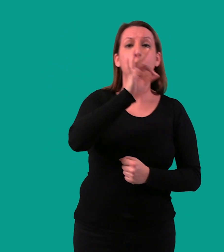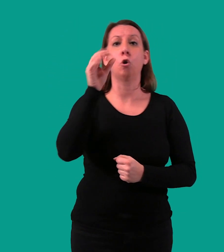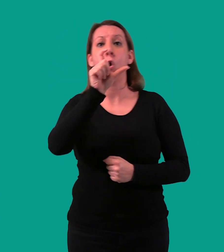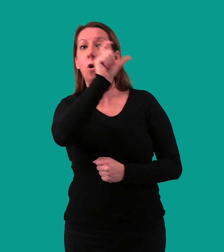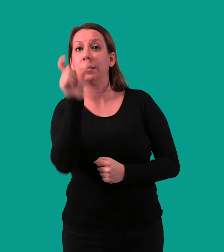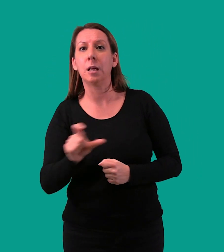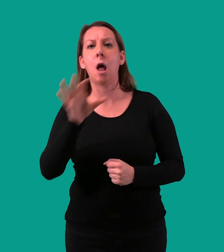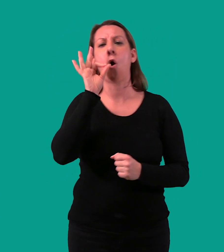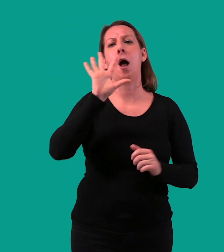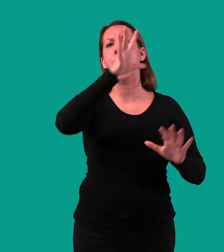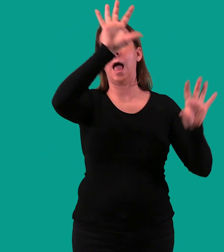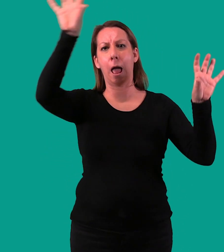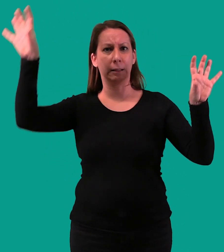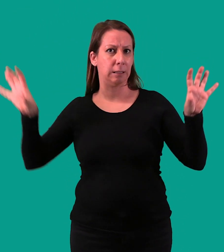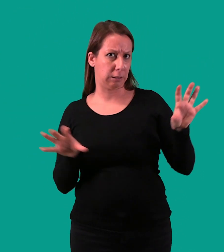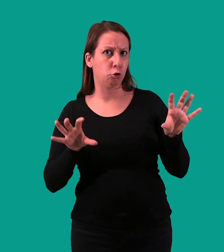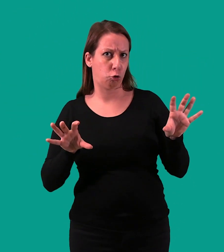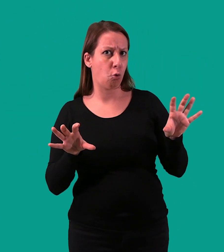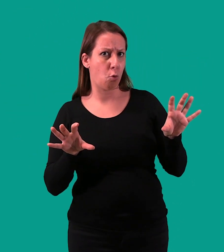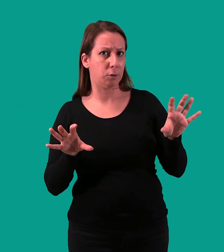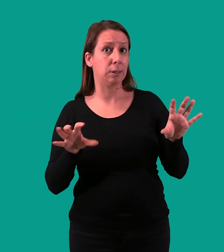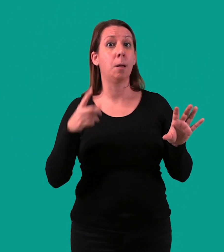o in Italia o in altre regioni.